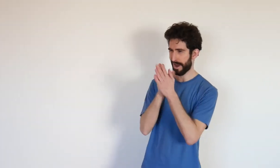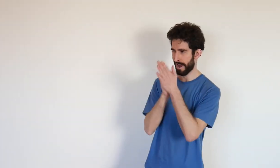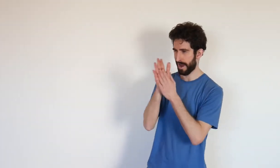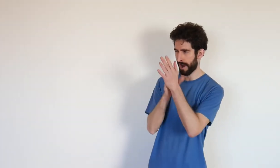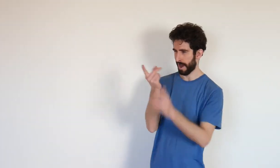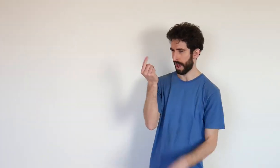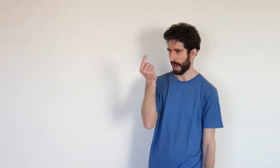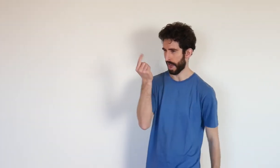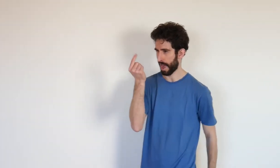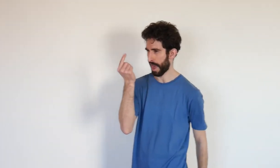pour lui poser des questions.